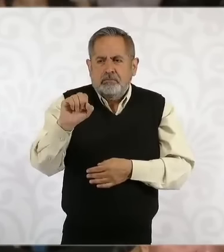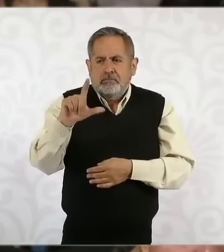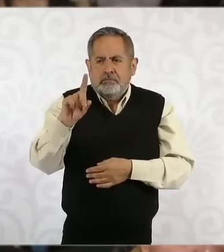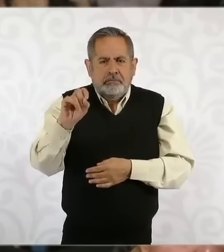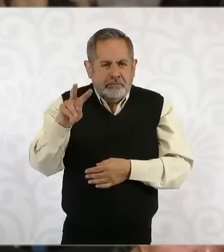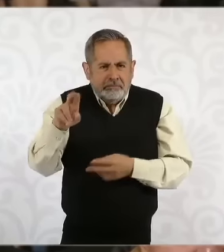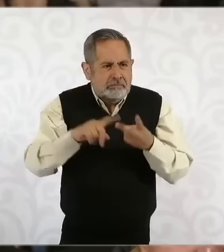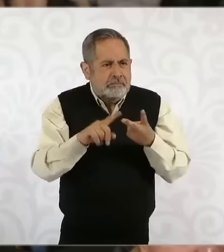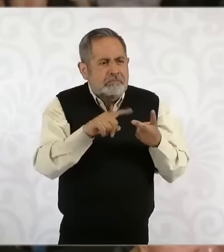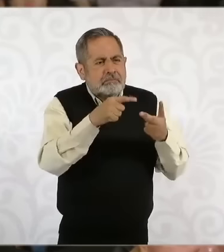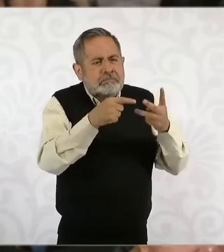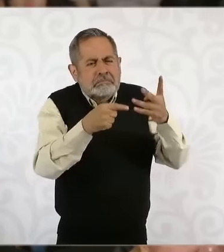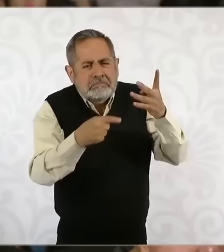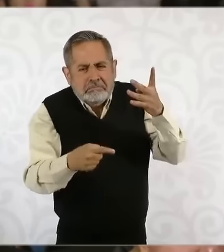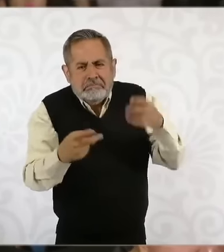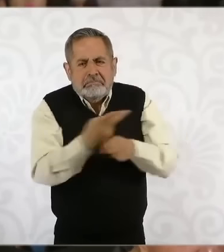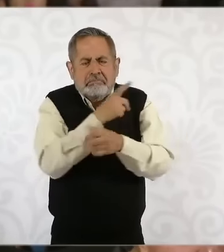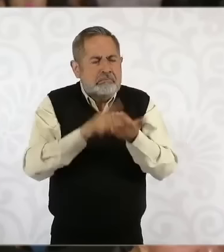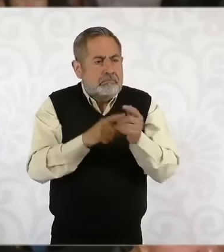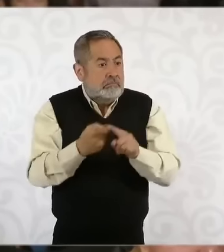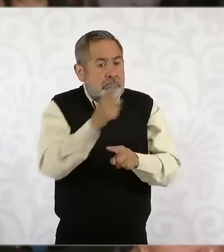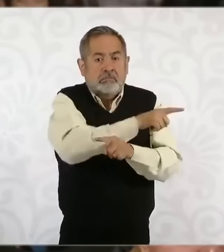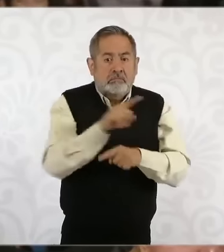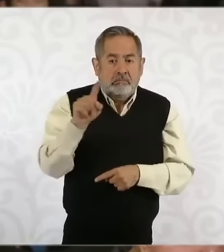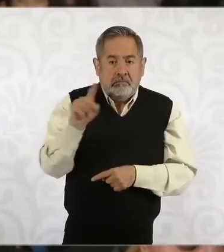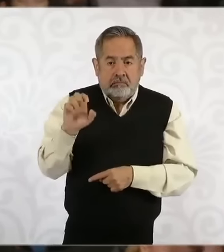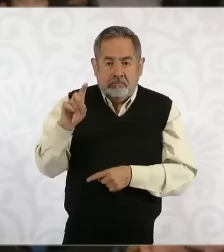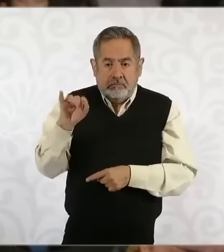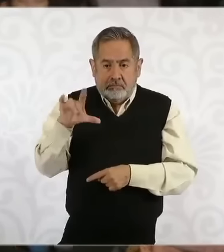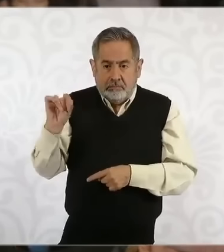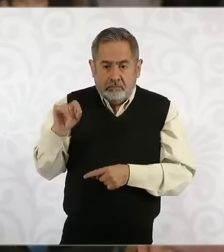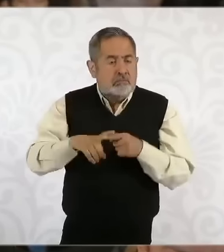y ya no me quiero ir ni siquiera para Cedillo, que aquí usted también mencionó denuncias como las del